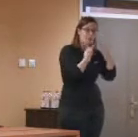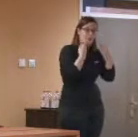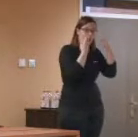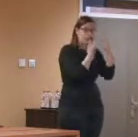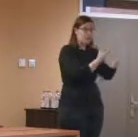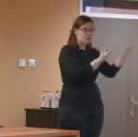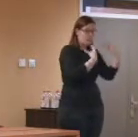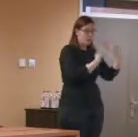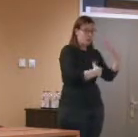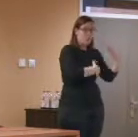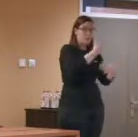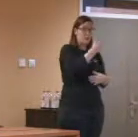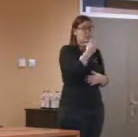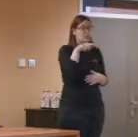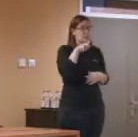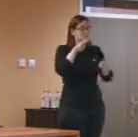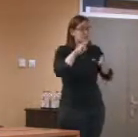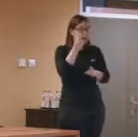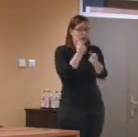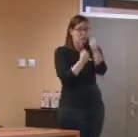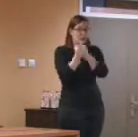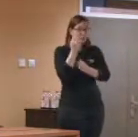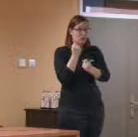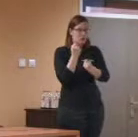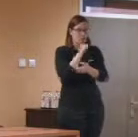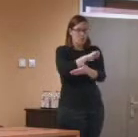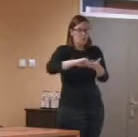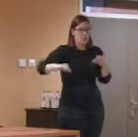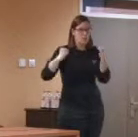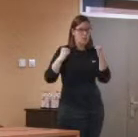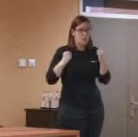importante y habría que profundizar para ver realmente el alcance